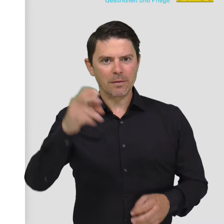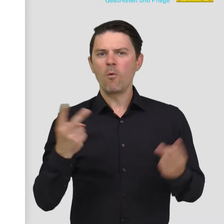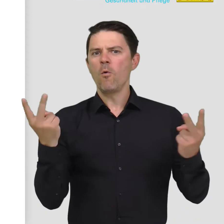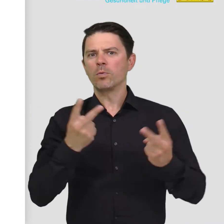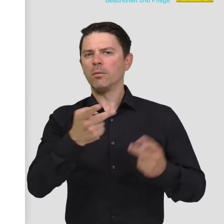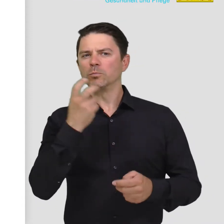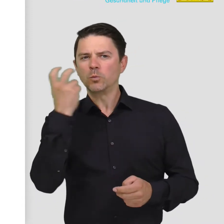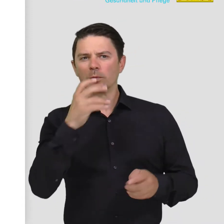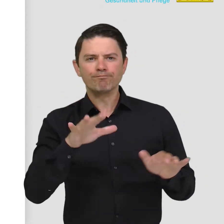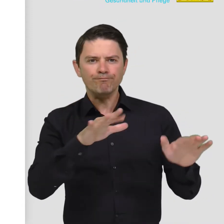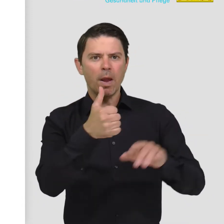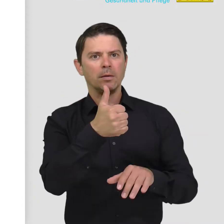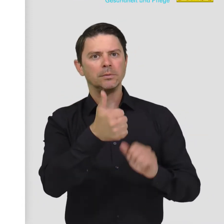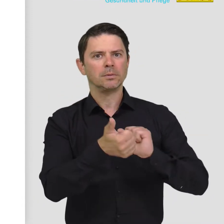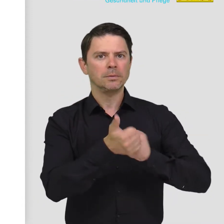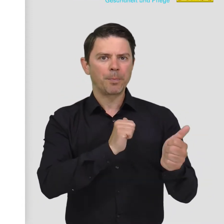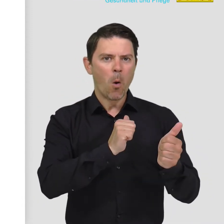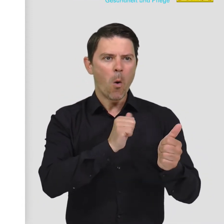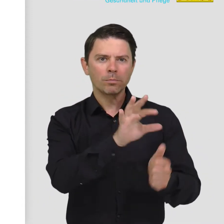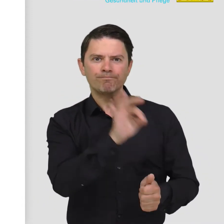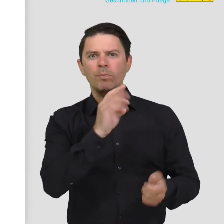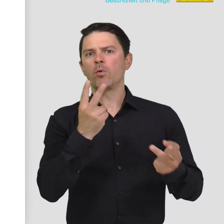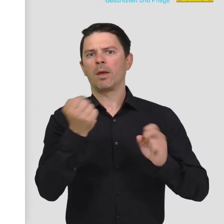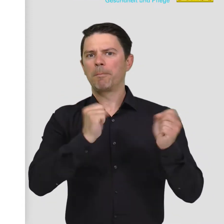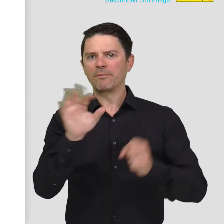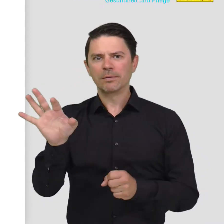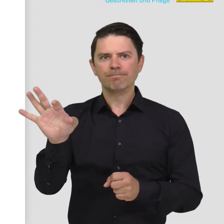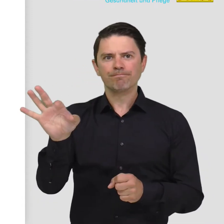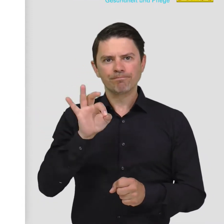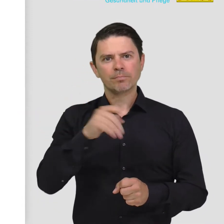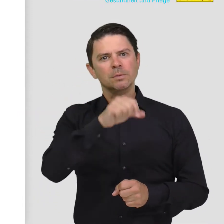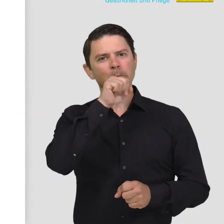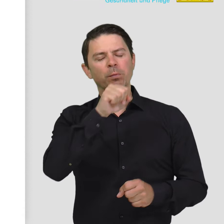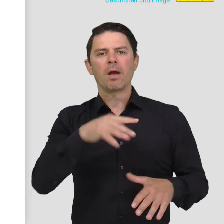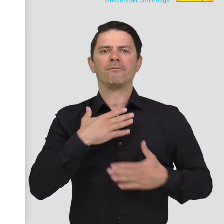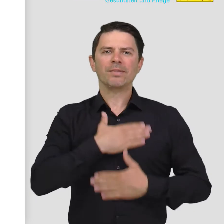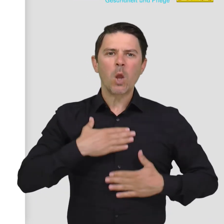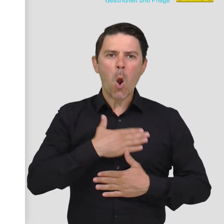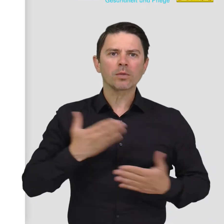und suchen Sie sich am besten eine Sport- oder Bewegungsart, die Ihnen besondere Freude bereitet.